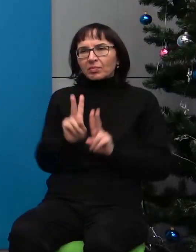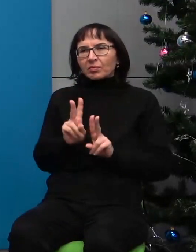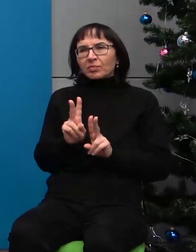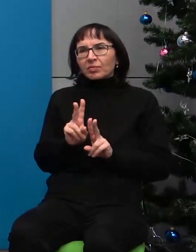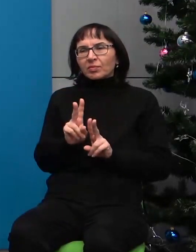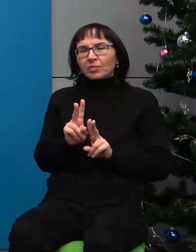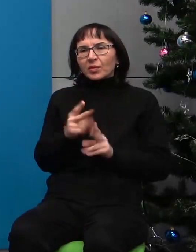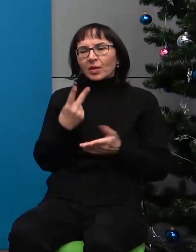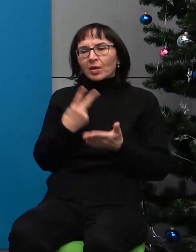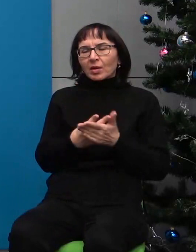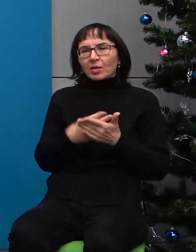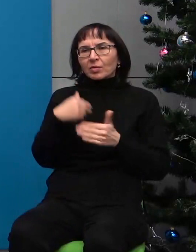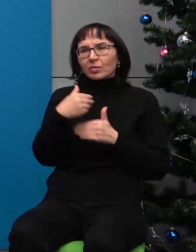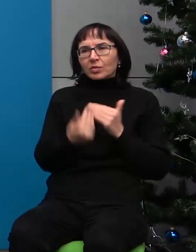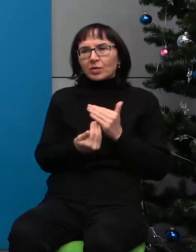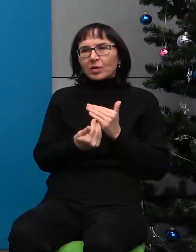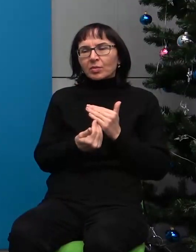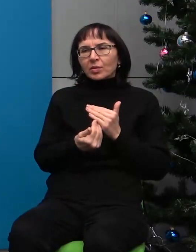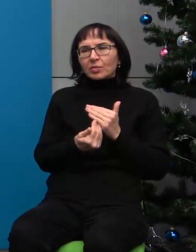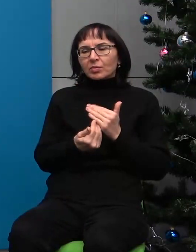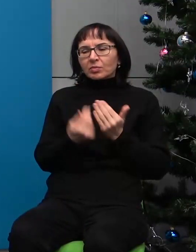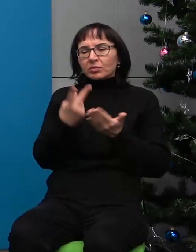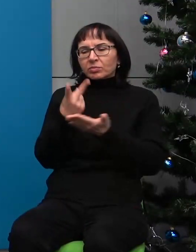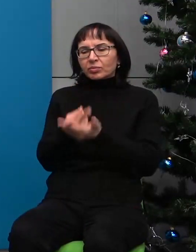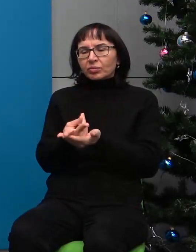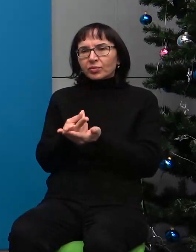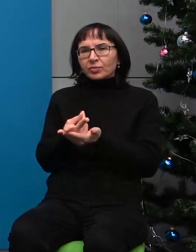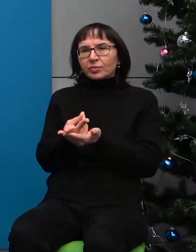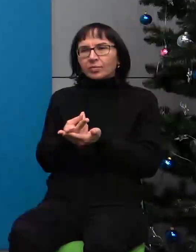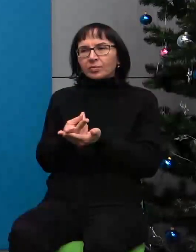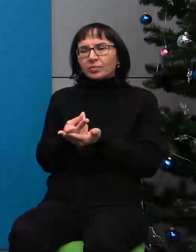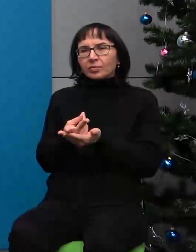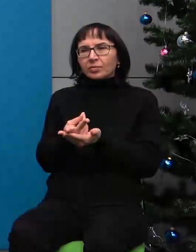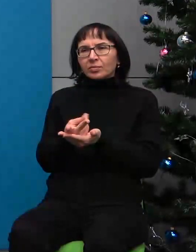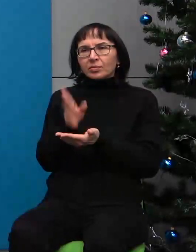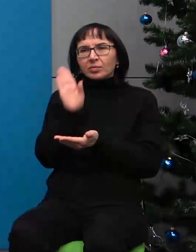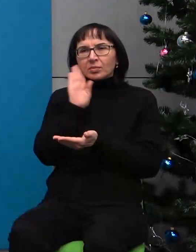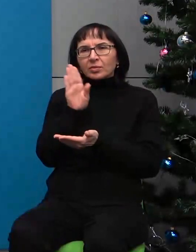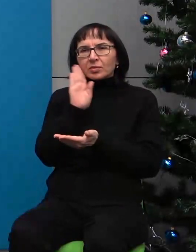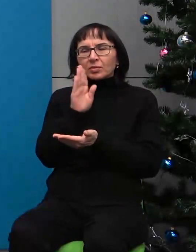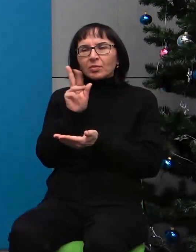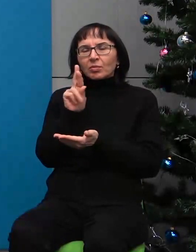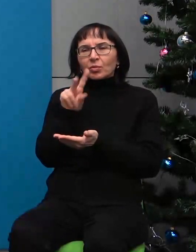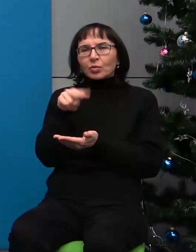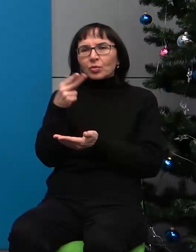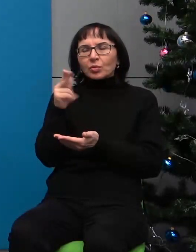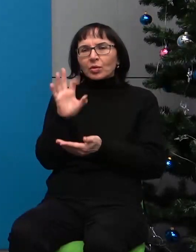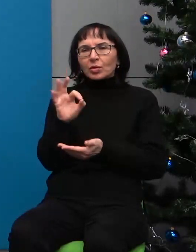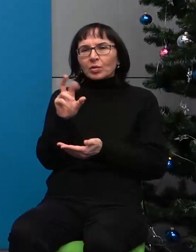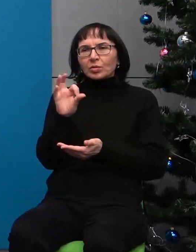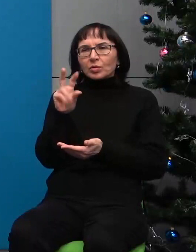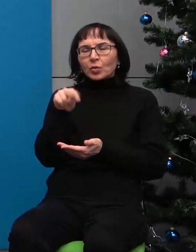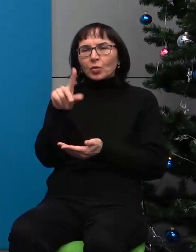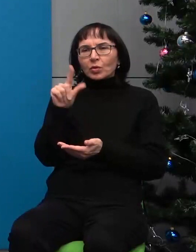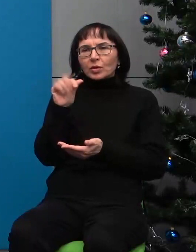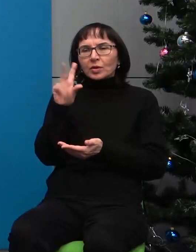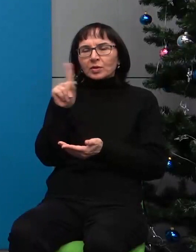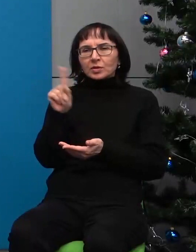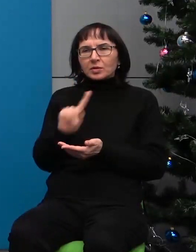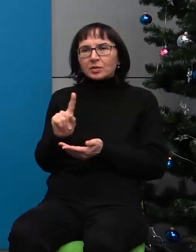I leżał z tym chlebem w ręku na chodniku. Jak płynął szunc. W Drohobyczu, jak ja pisałem tę książkę,